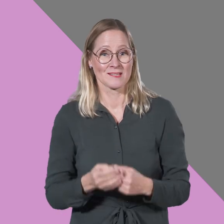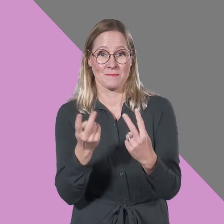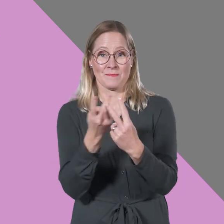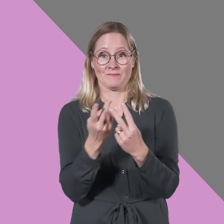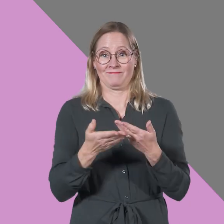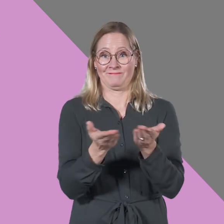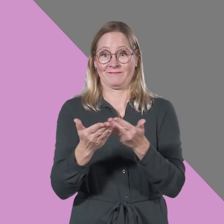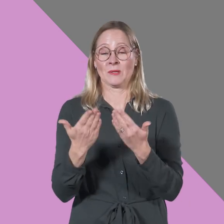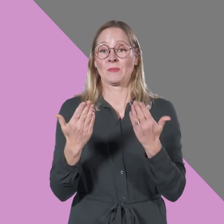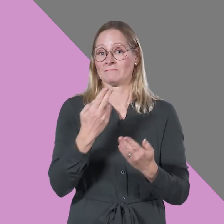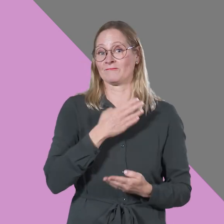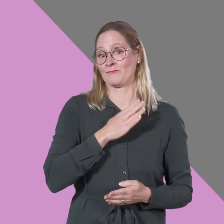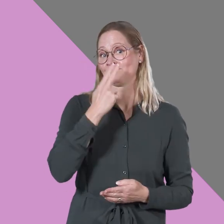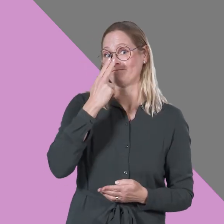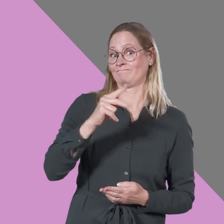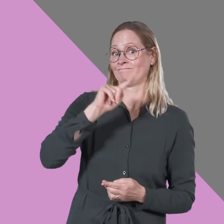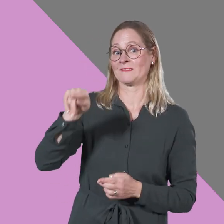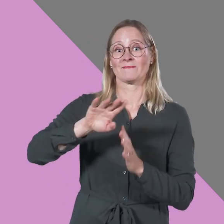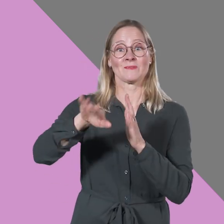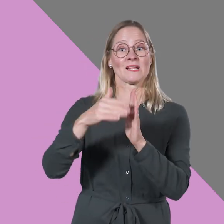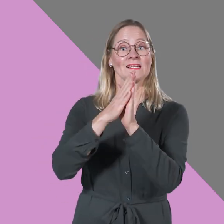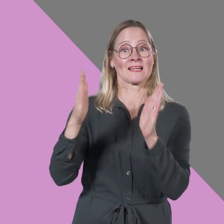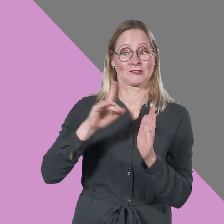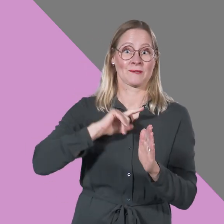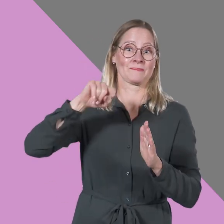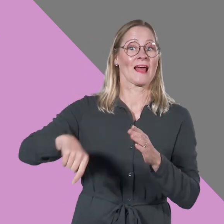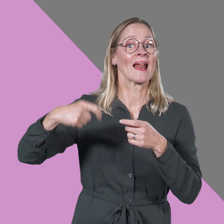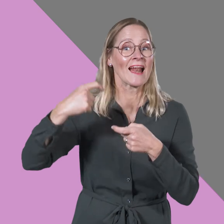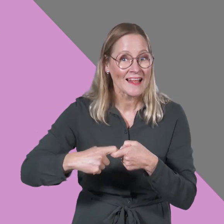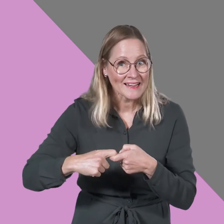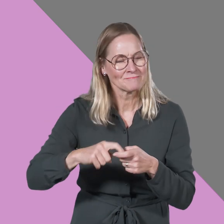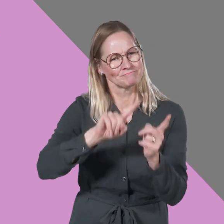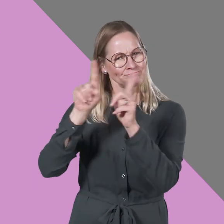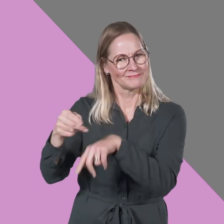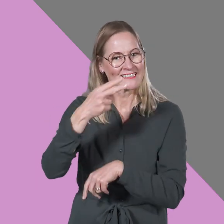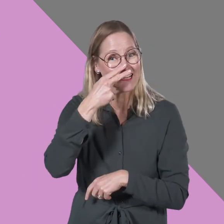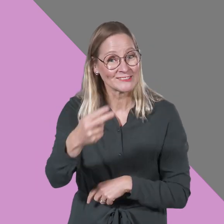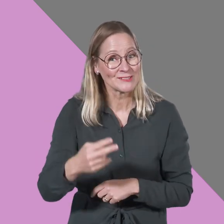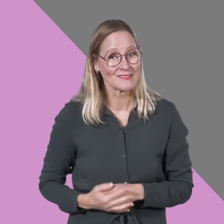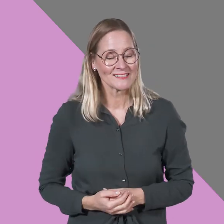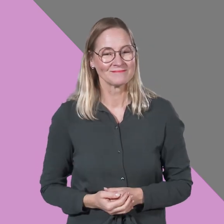Molemmat esitykset ovat nyt nähtävillä Viittomakielisessä kirjastossa - oheisesta linkistä. Käykäähän katsomassa!